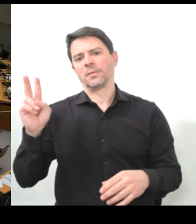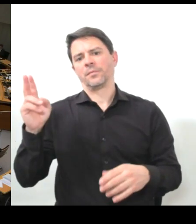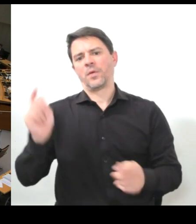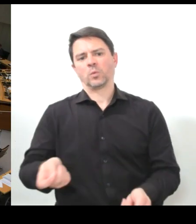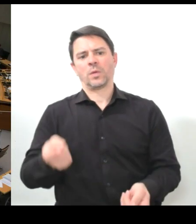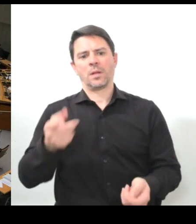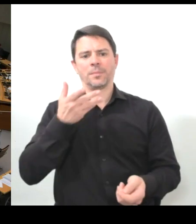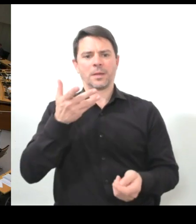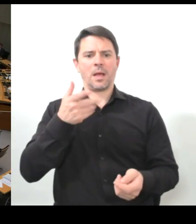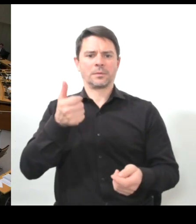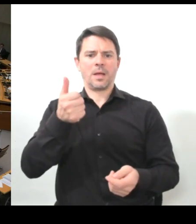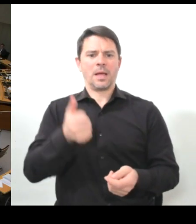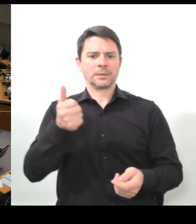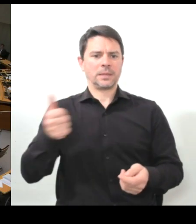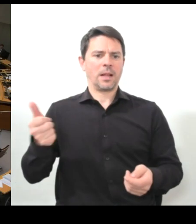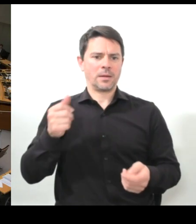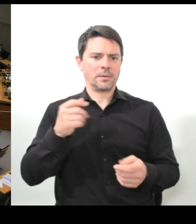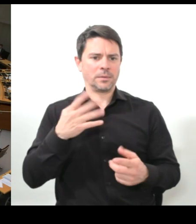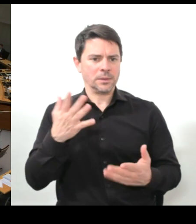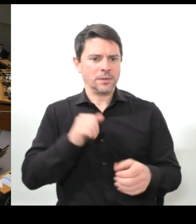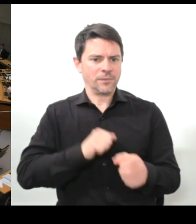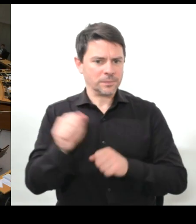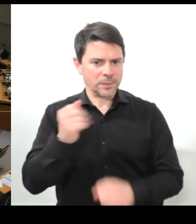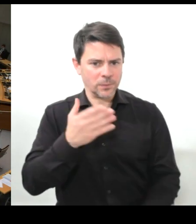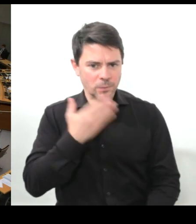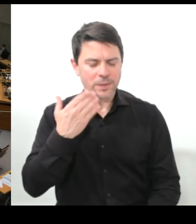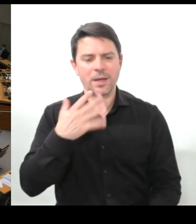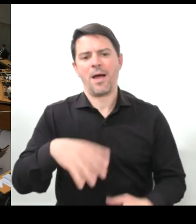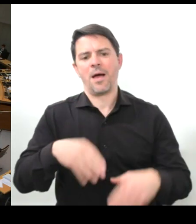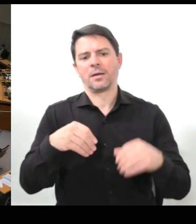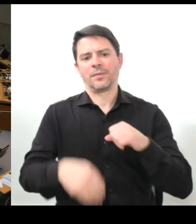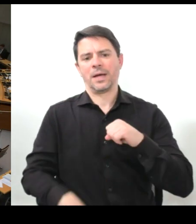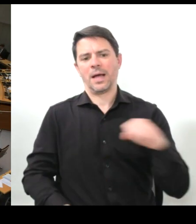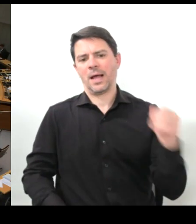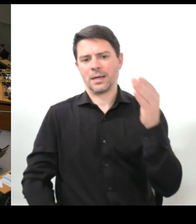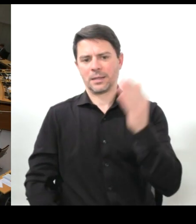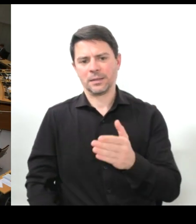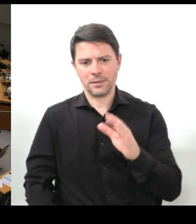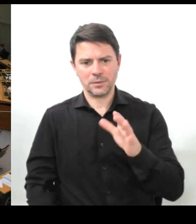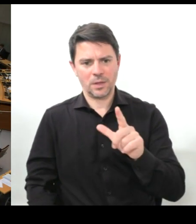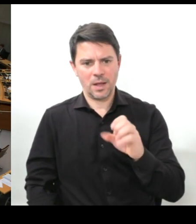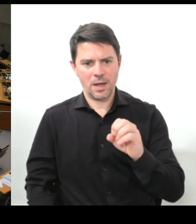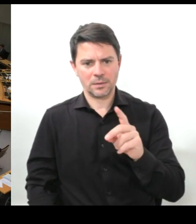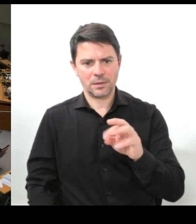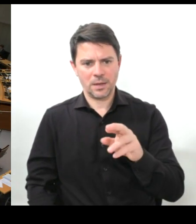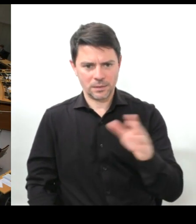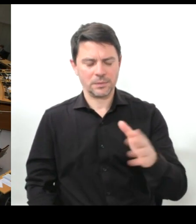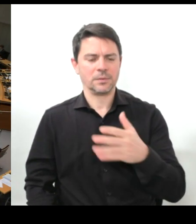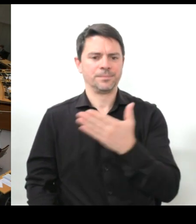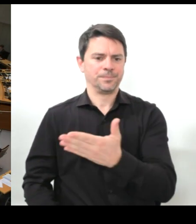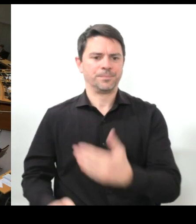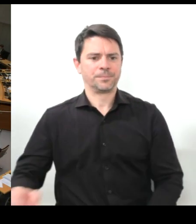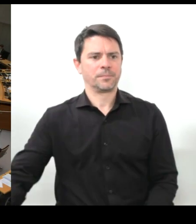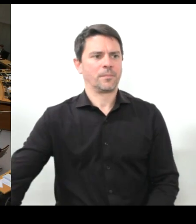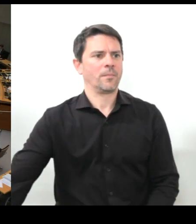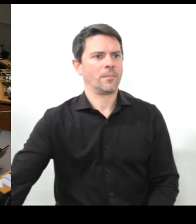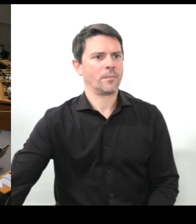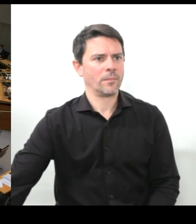Frau Präsidentin, liebe Kolleginnen und Kollegen! Gut, dass wir noch mal über das Wohnung versorgungsgesetz sprechen. Für uns als Linke ist die Entwicklung des kommunalen